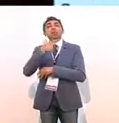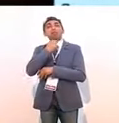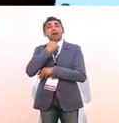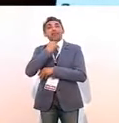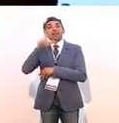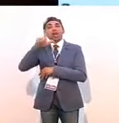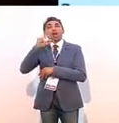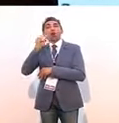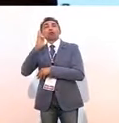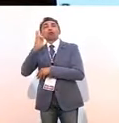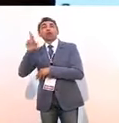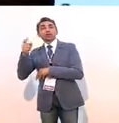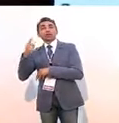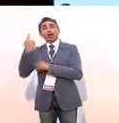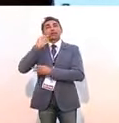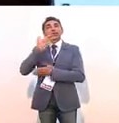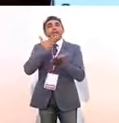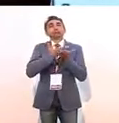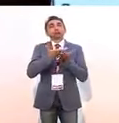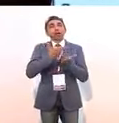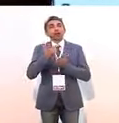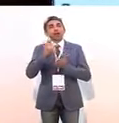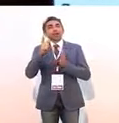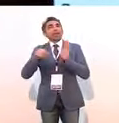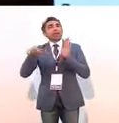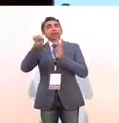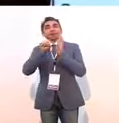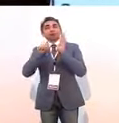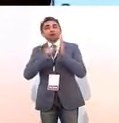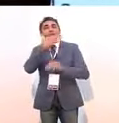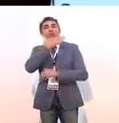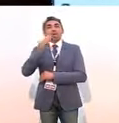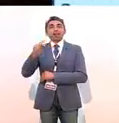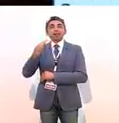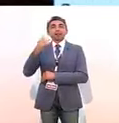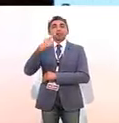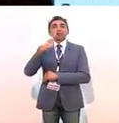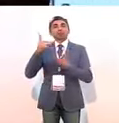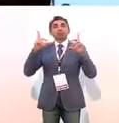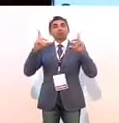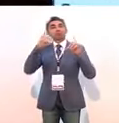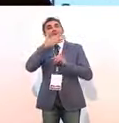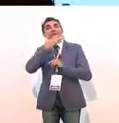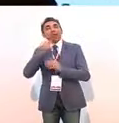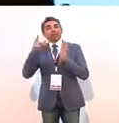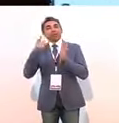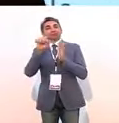ha raccontato forse la storia più bella tra le tante storie belle che abbiamo ascoltato: